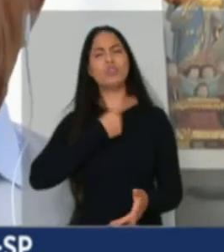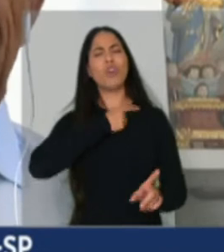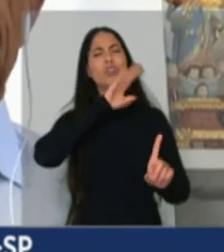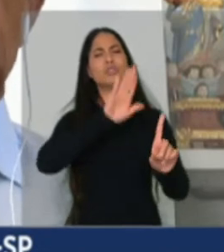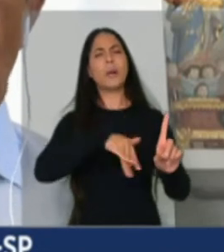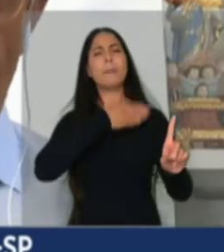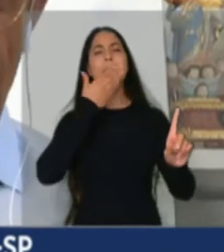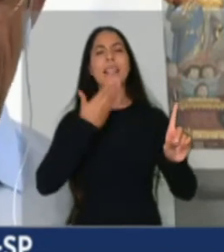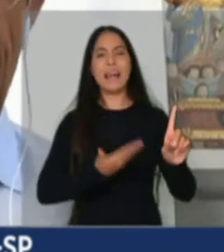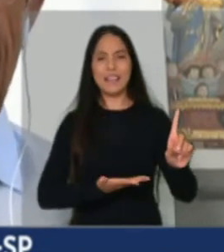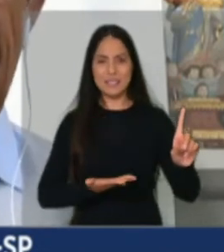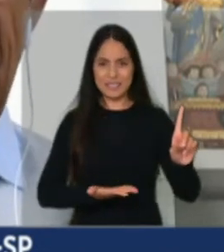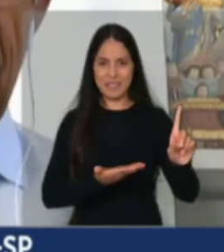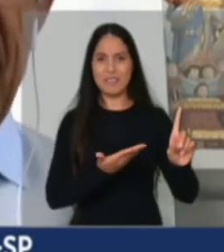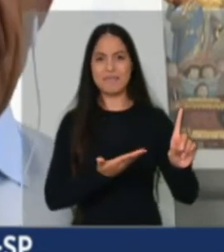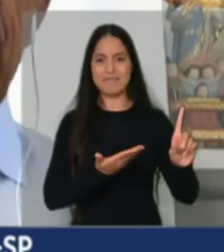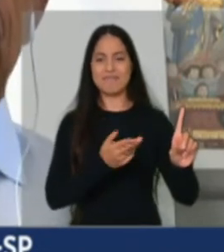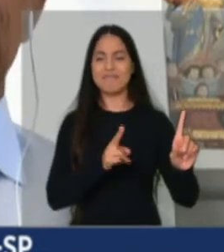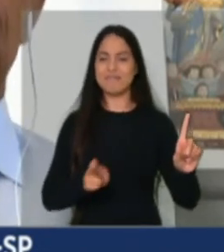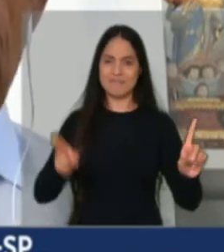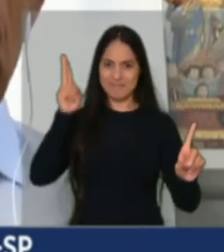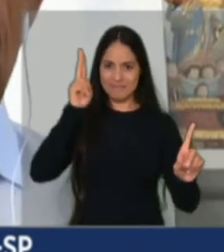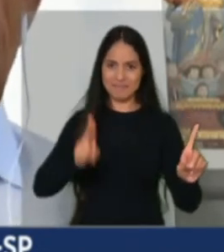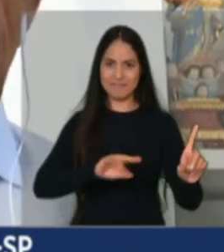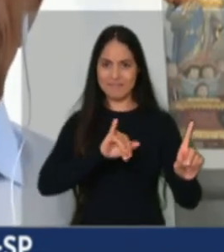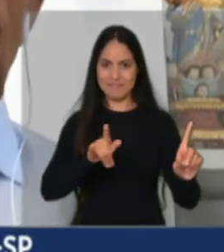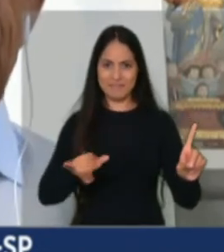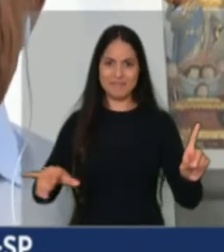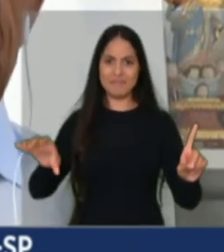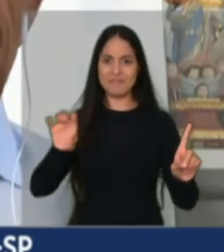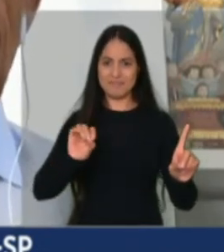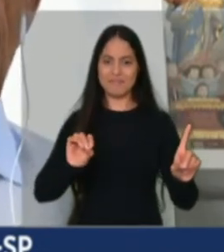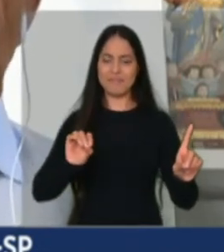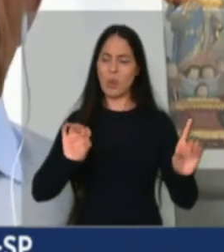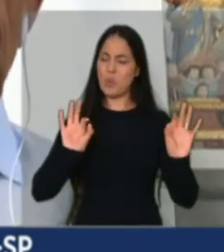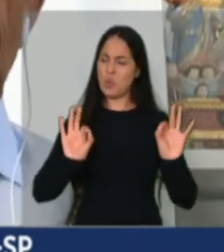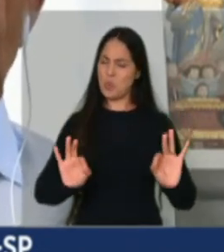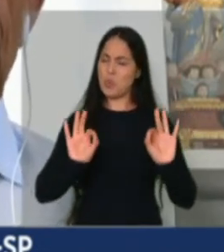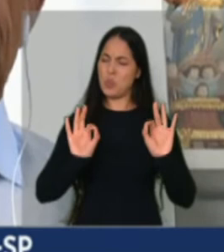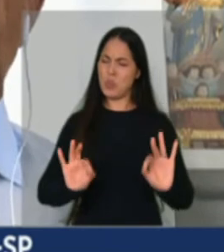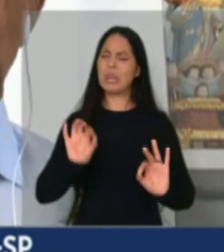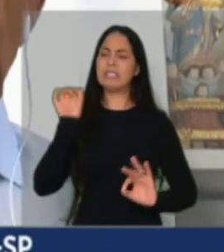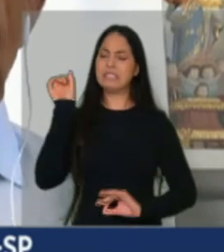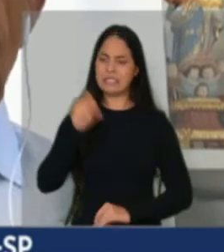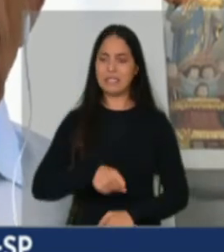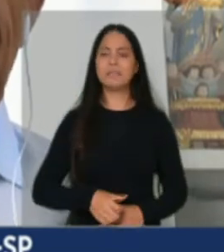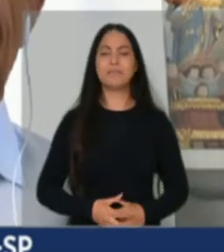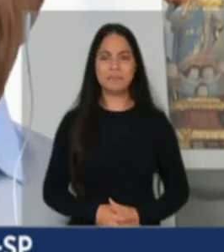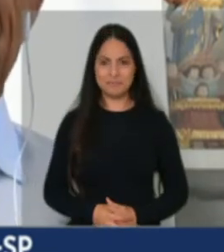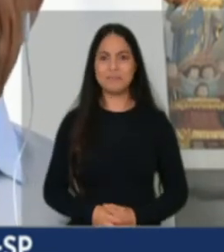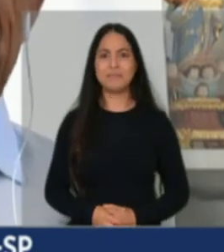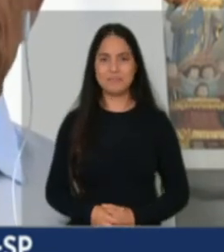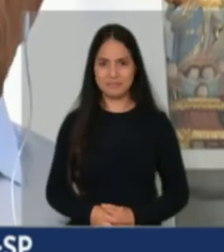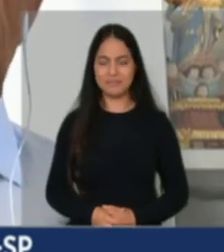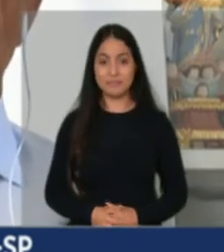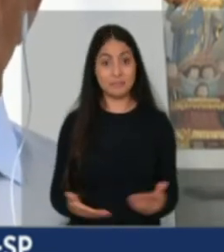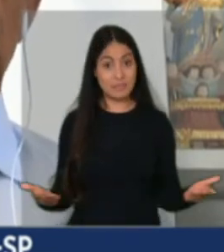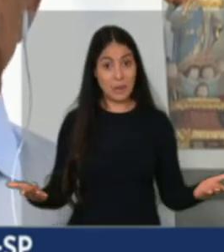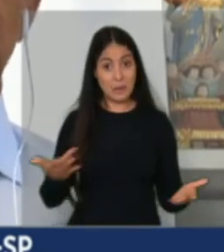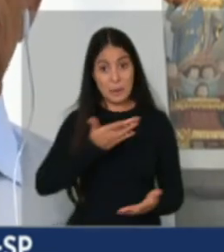VIU, QUERIDO PADRE JOÃO. MERECEM SIM, POR QUE... SÃO PESSOAS QUE USAM DA IGREJA O